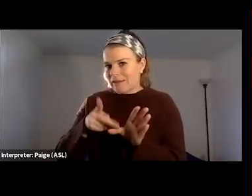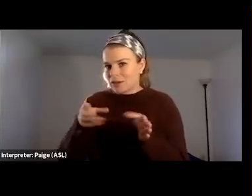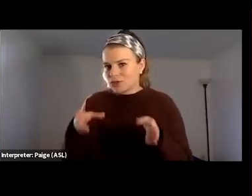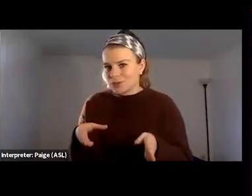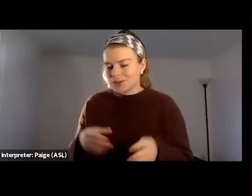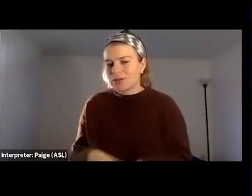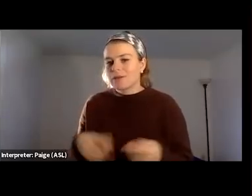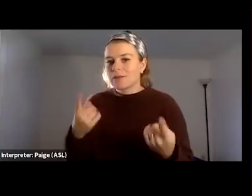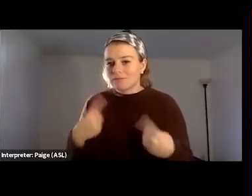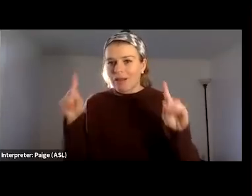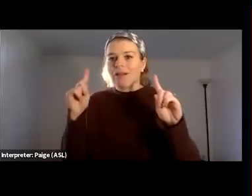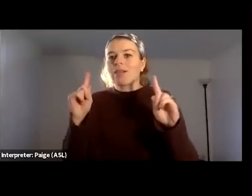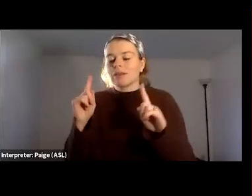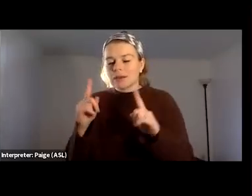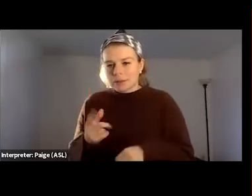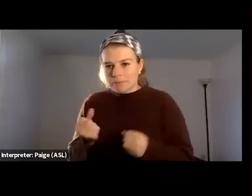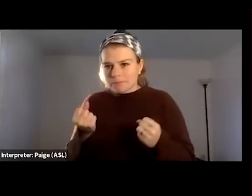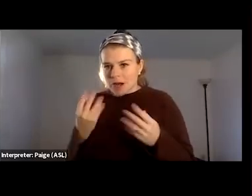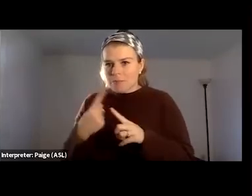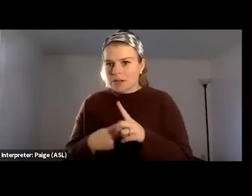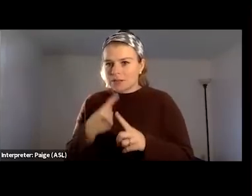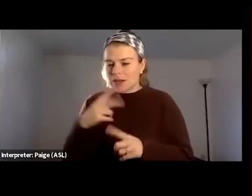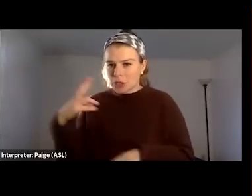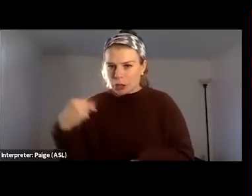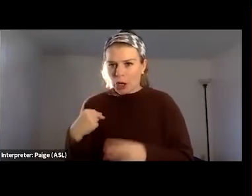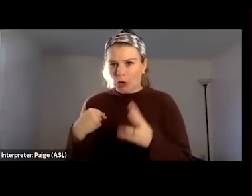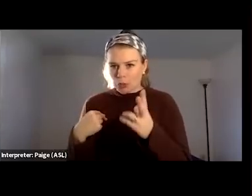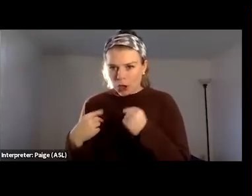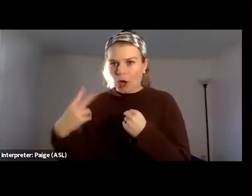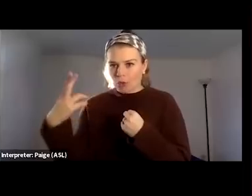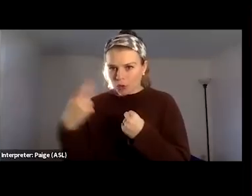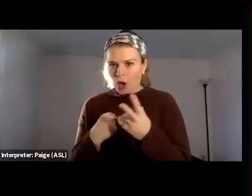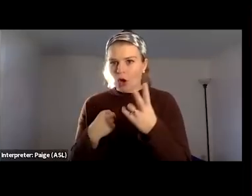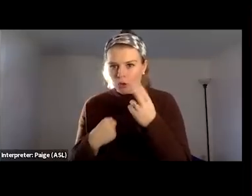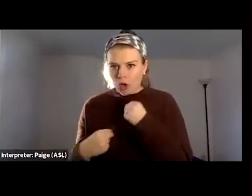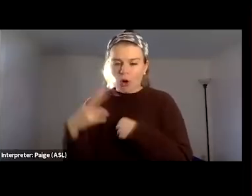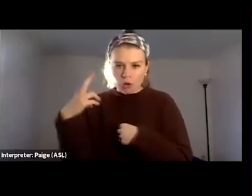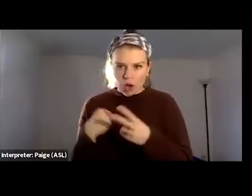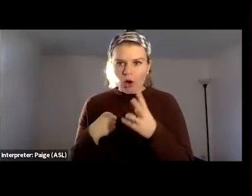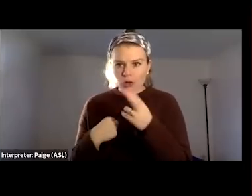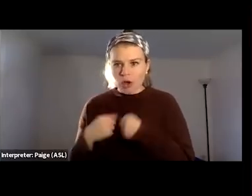Finalmente, después de meses de negarse rotundamente sobre la vivienda,